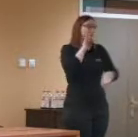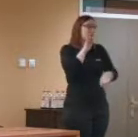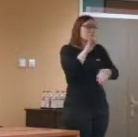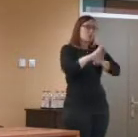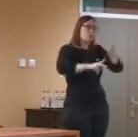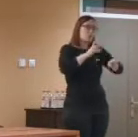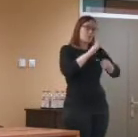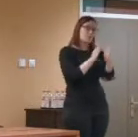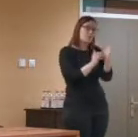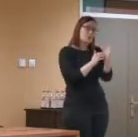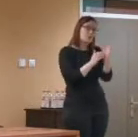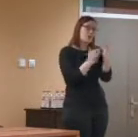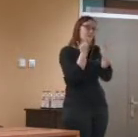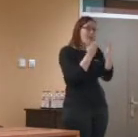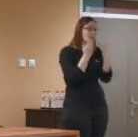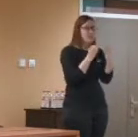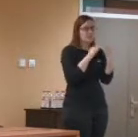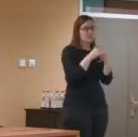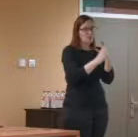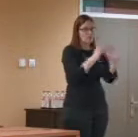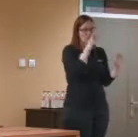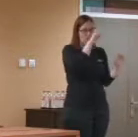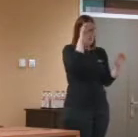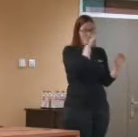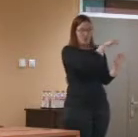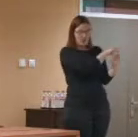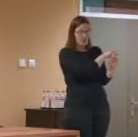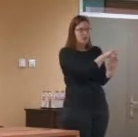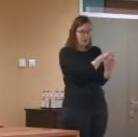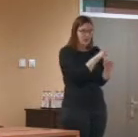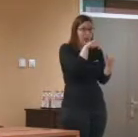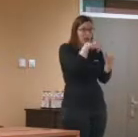sufrido durante tantos años. Esto refiriéndome un poco al análisis del papel de la prensa,